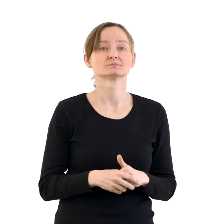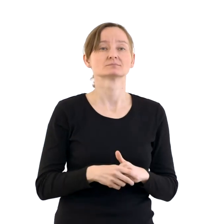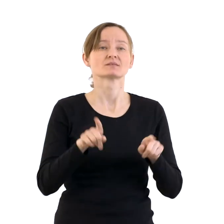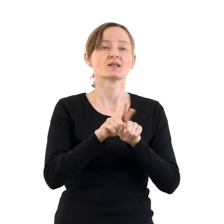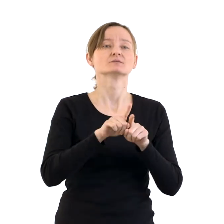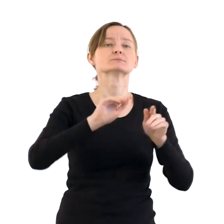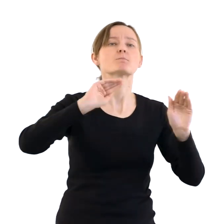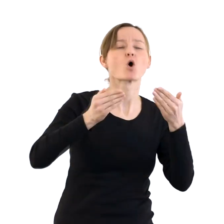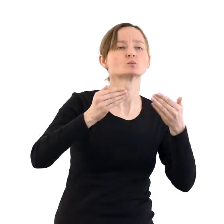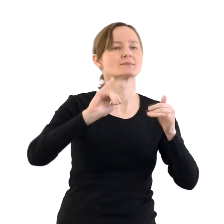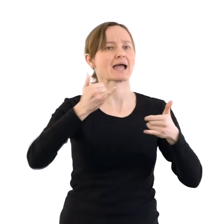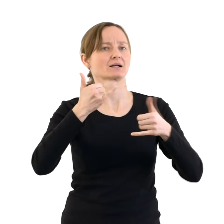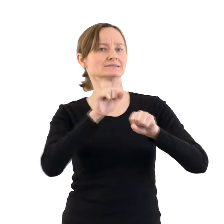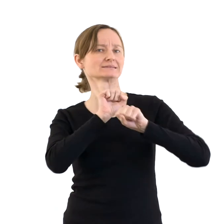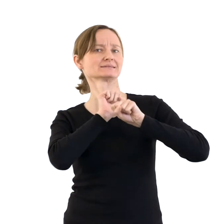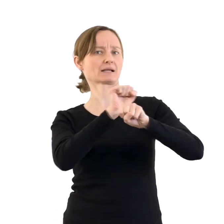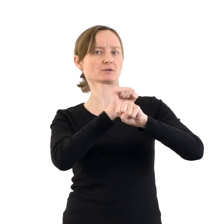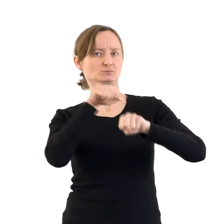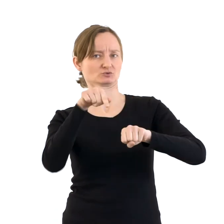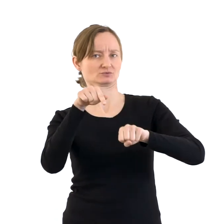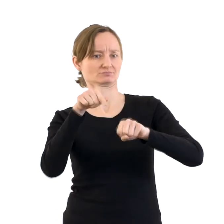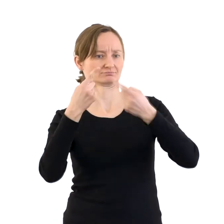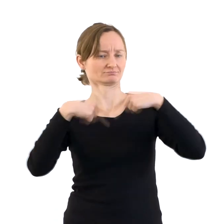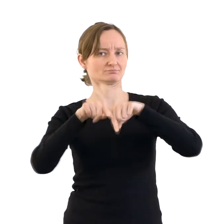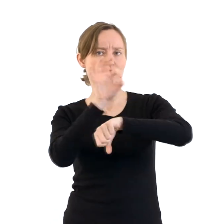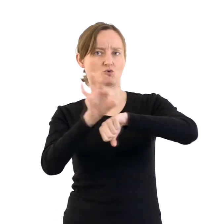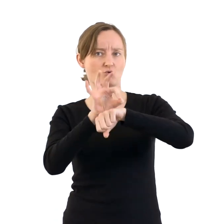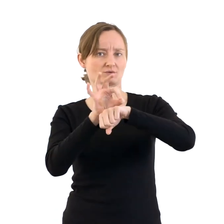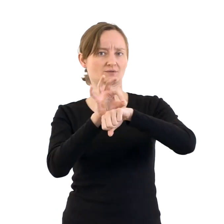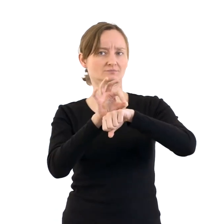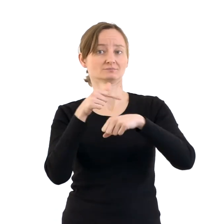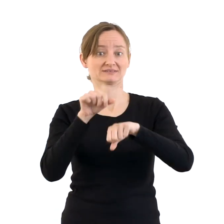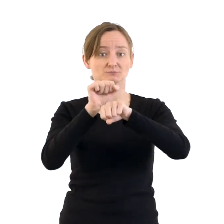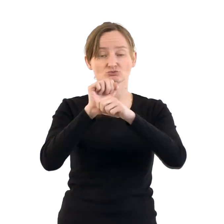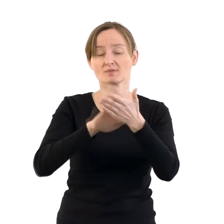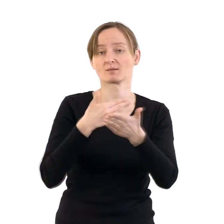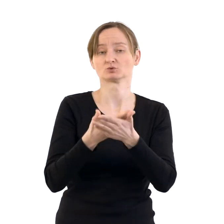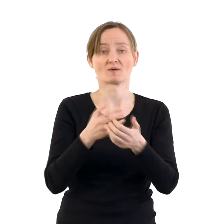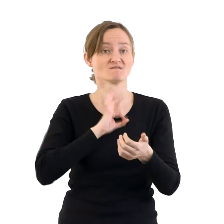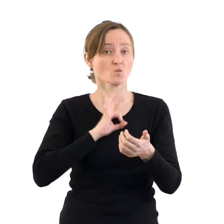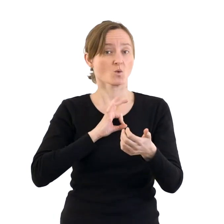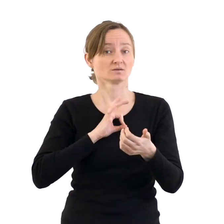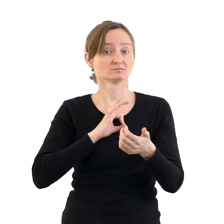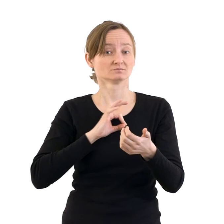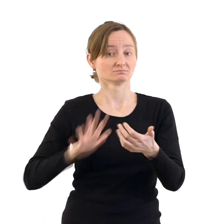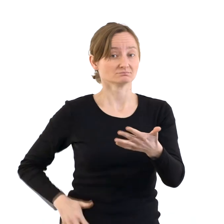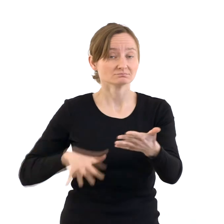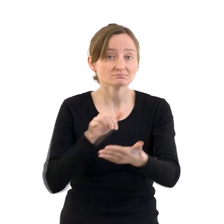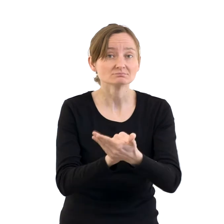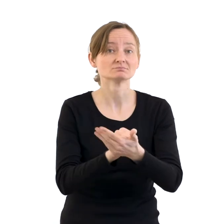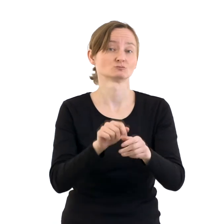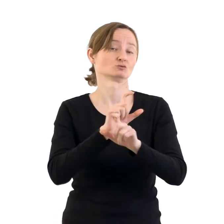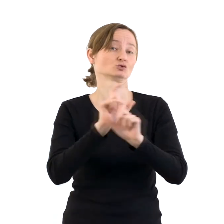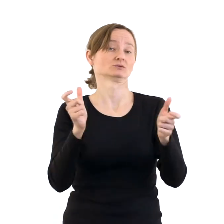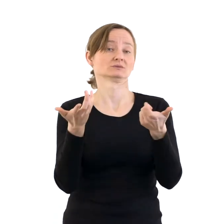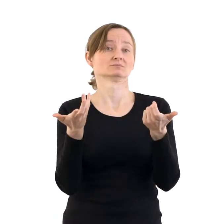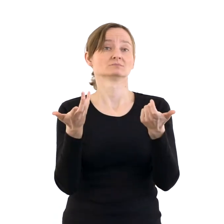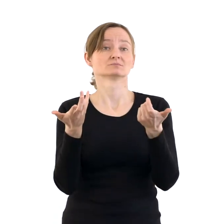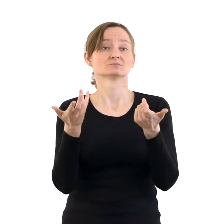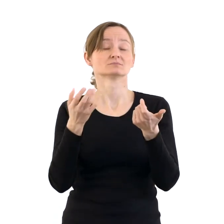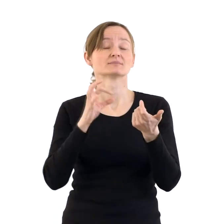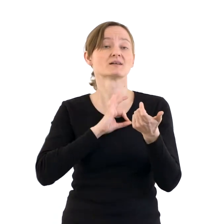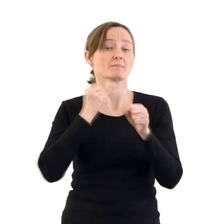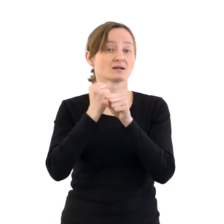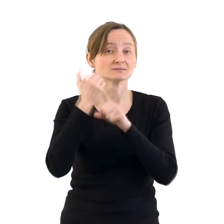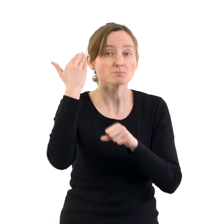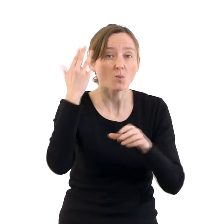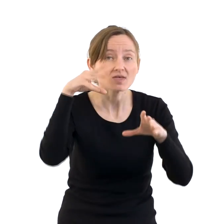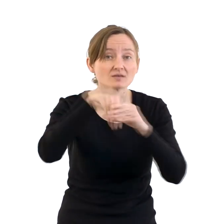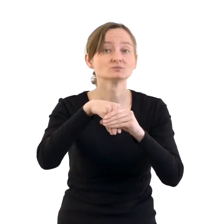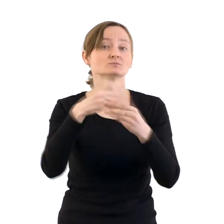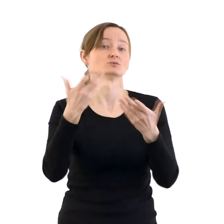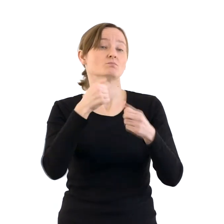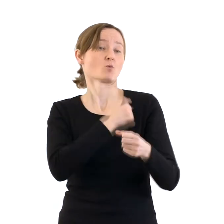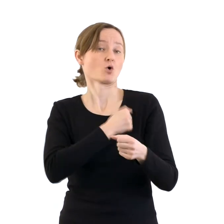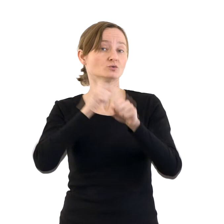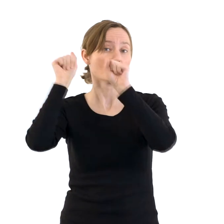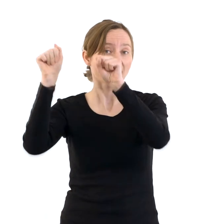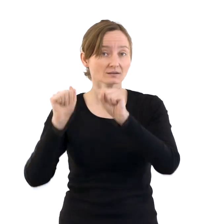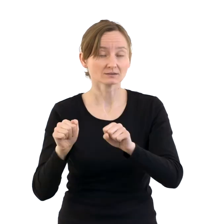formy zabezpieczeń należytego wykonania projektu (np. wkład własny, praca społeczna członków, pożyczka bankowa)